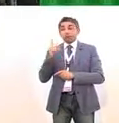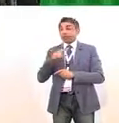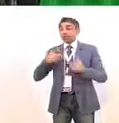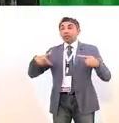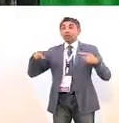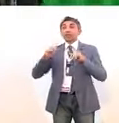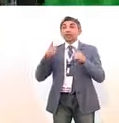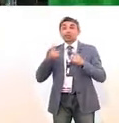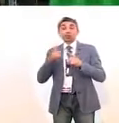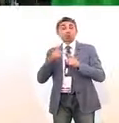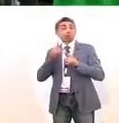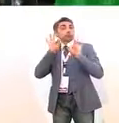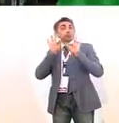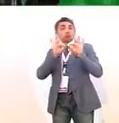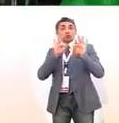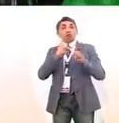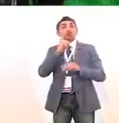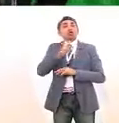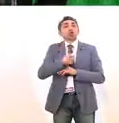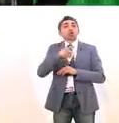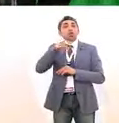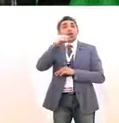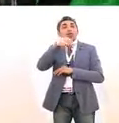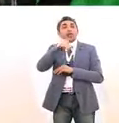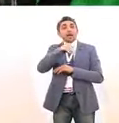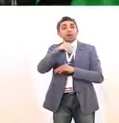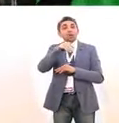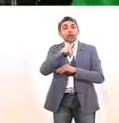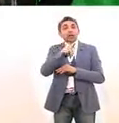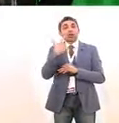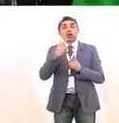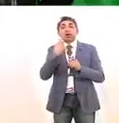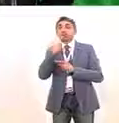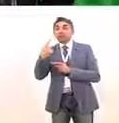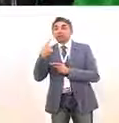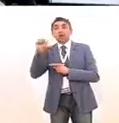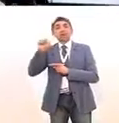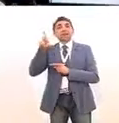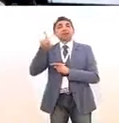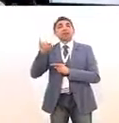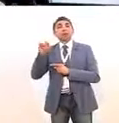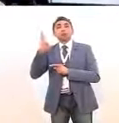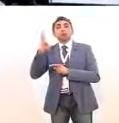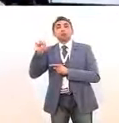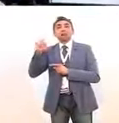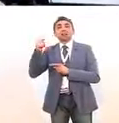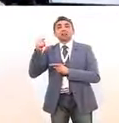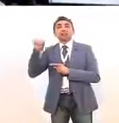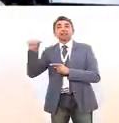di insultare Giorgio Napolitano come ha fatto Alessandro Di Battista perché c’è un limite